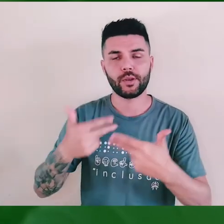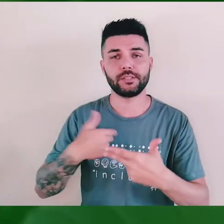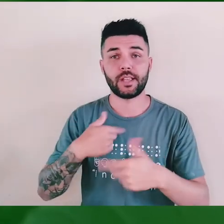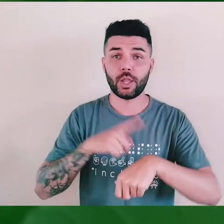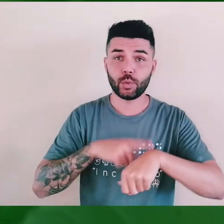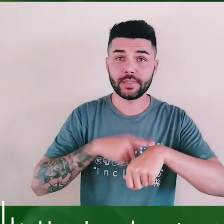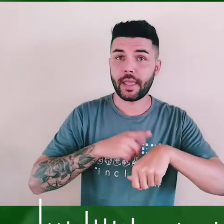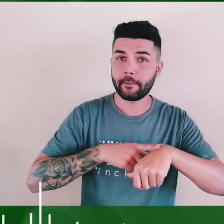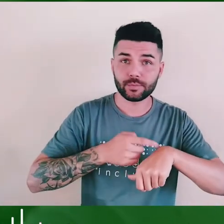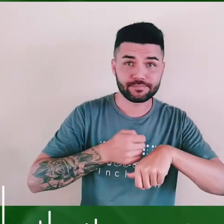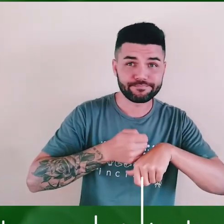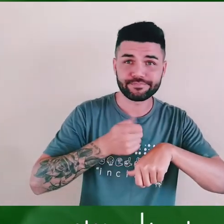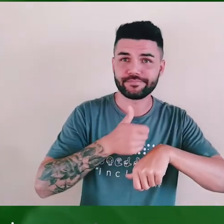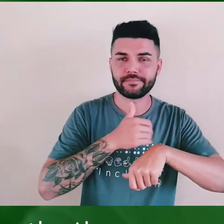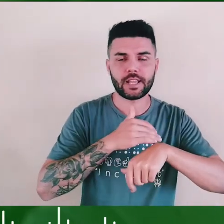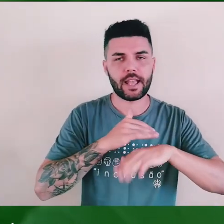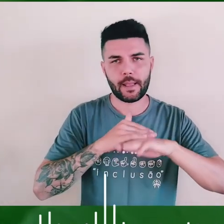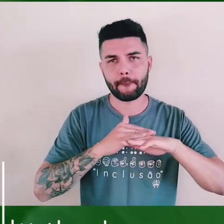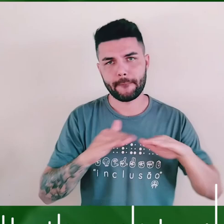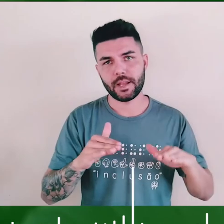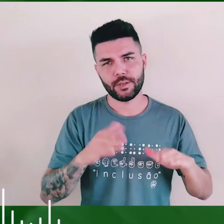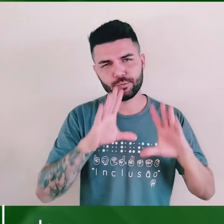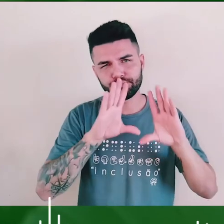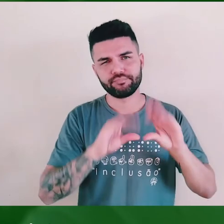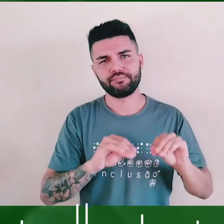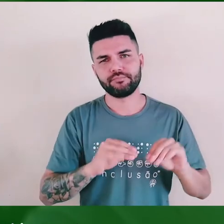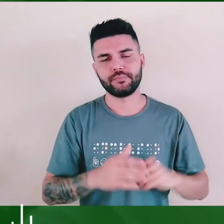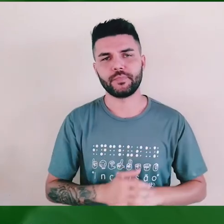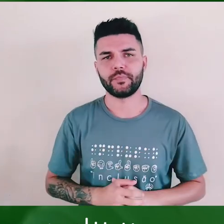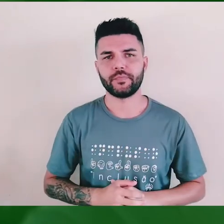to olhando aqui agora. Pedro: Passou rápido, mas pode me chamar sempre que eu topo. Gabriel: